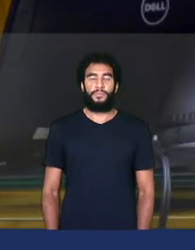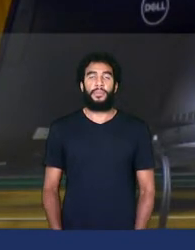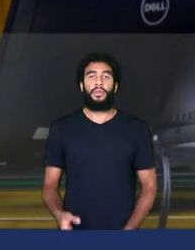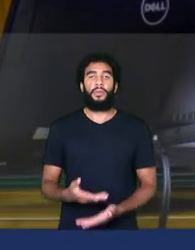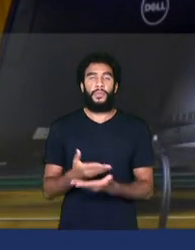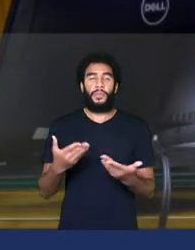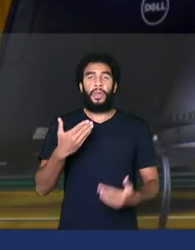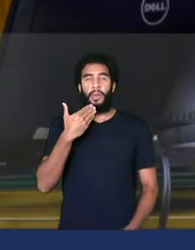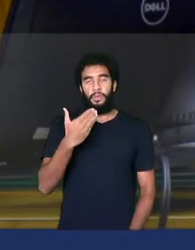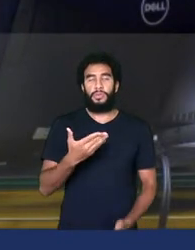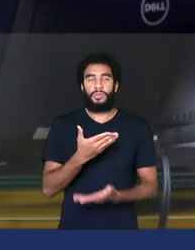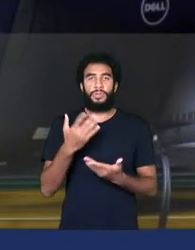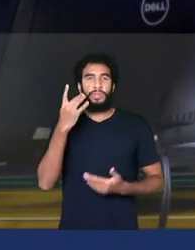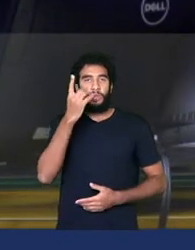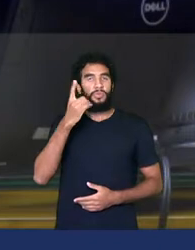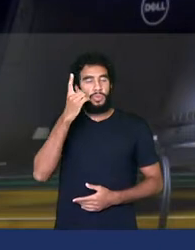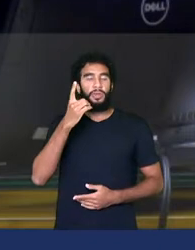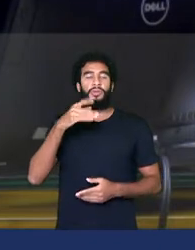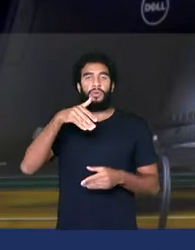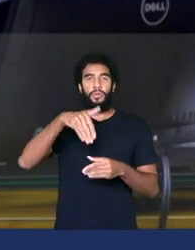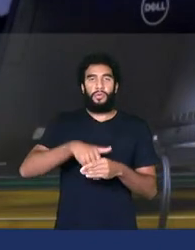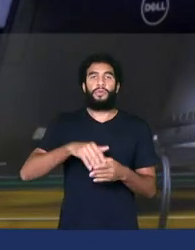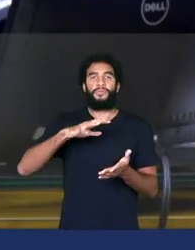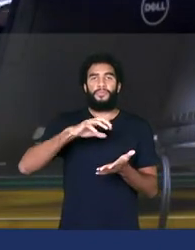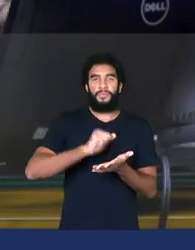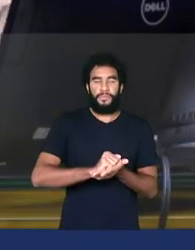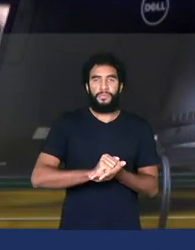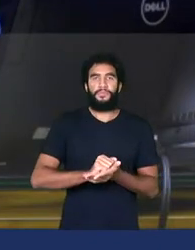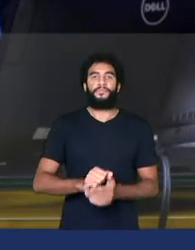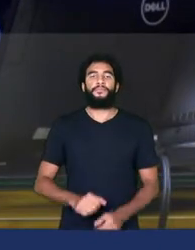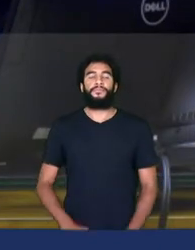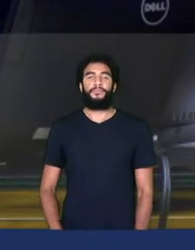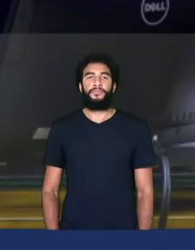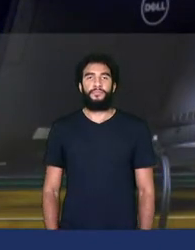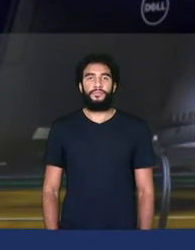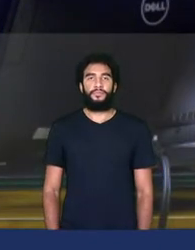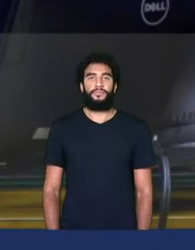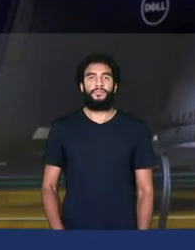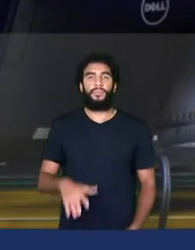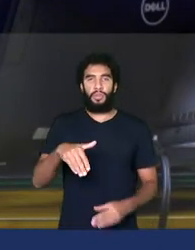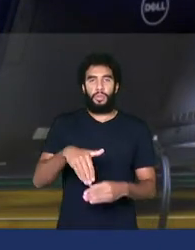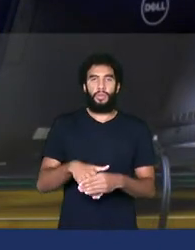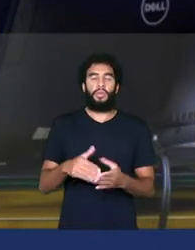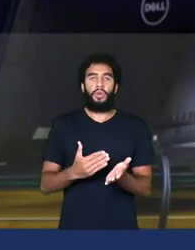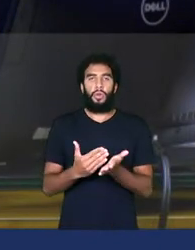O PP VOTAM PELO TEXTO, VOTAM SIM. [PRESIDENTE]: A PRESIDÊNCIA SOLICITA AOS SENHORES DEPUTADOS E SENHORAS DEPUTADAS QUE REGISTREM SEUS